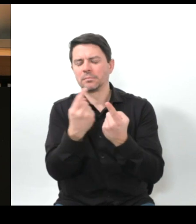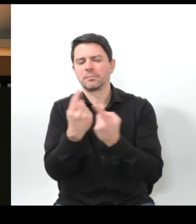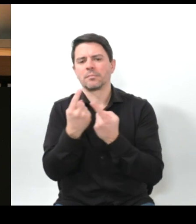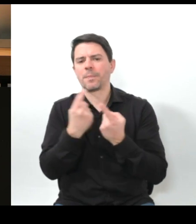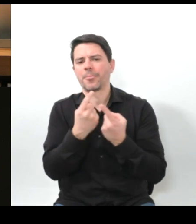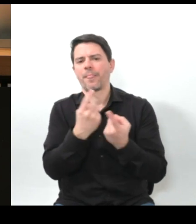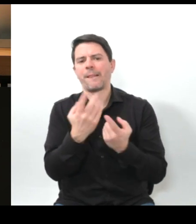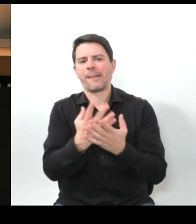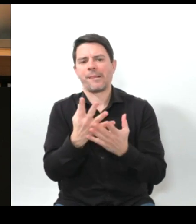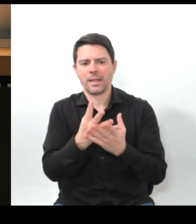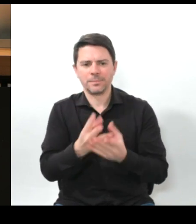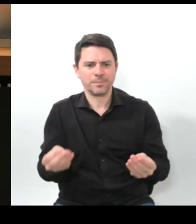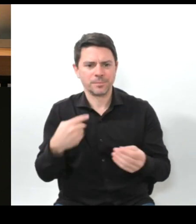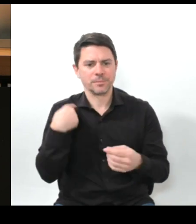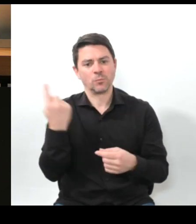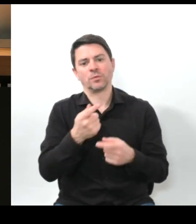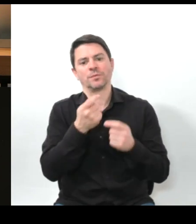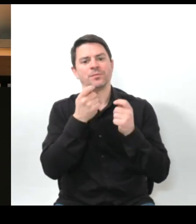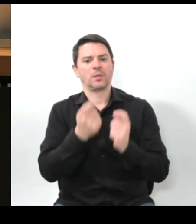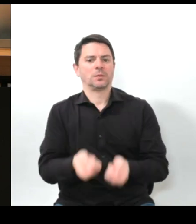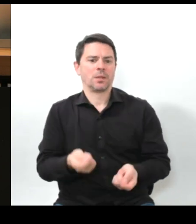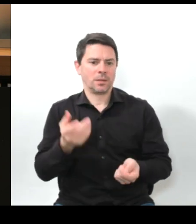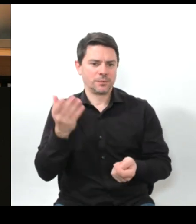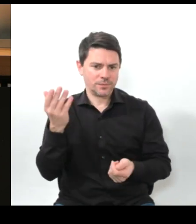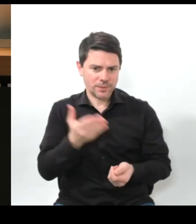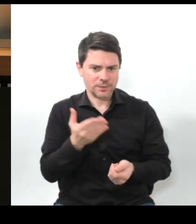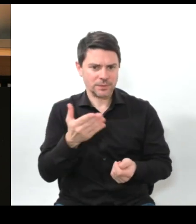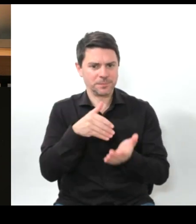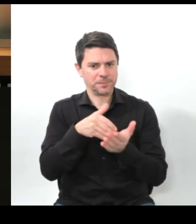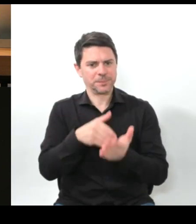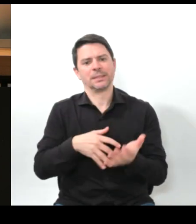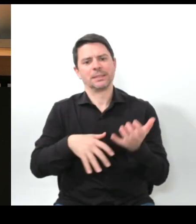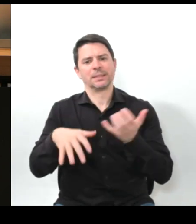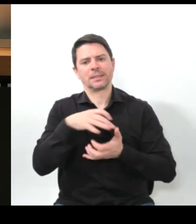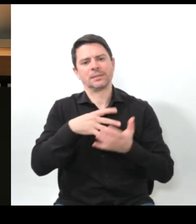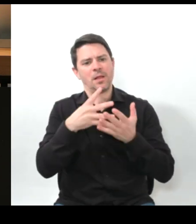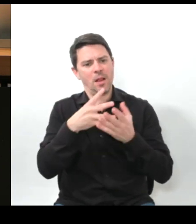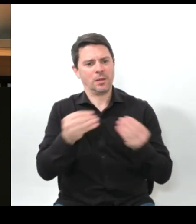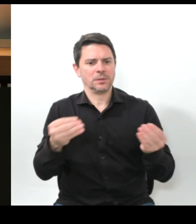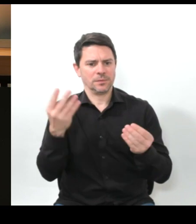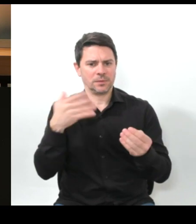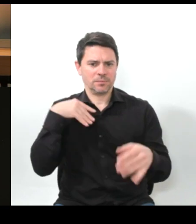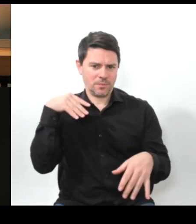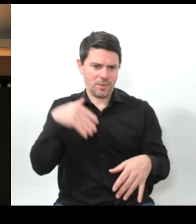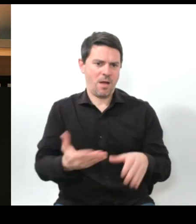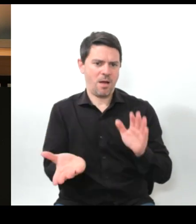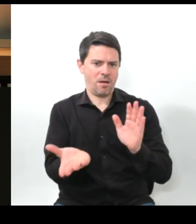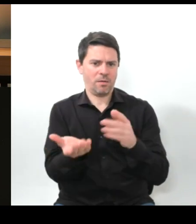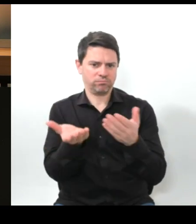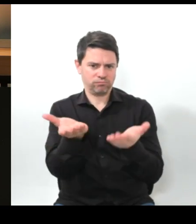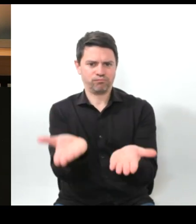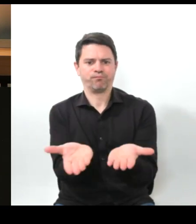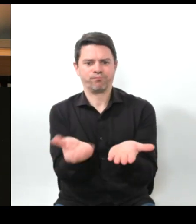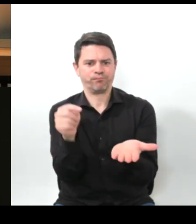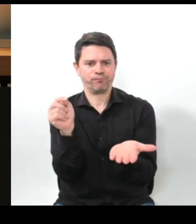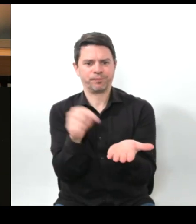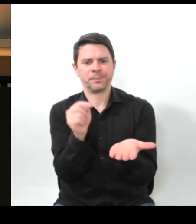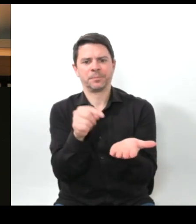wir das wollen, umsetzen sowie die Chance dafür haben. Wir werden 25.000 neue Sozialwohnungen bauen. Wir wissen auch wie. Wir werden wir